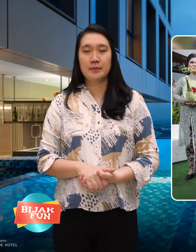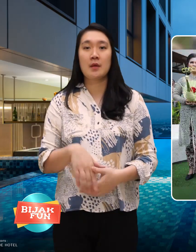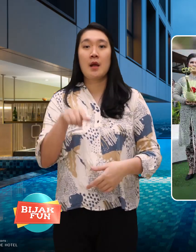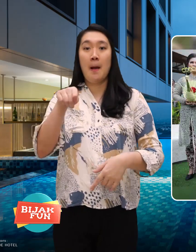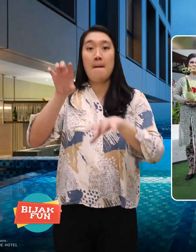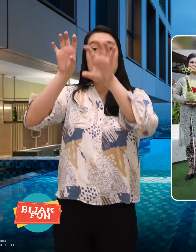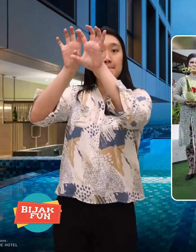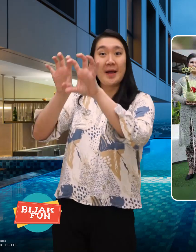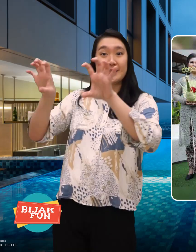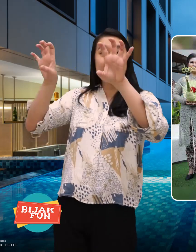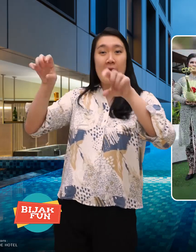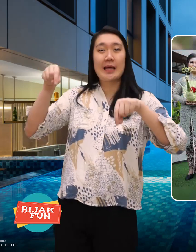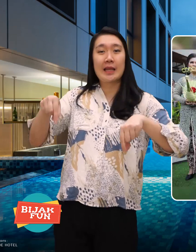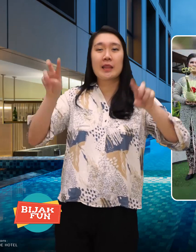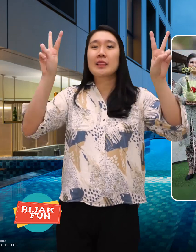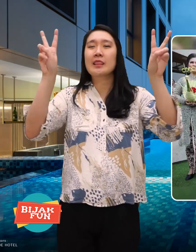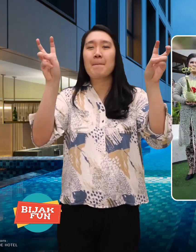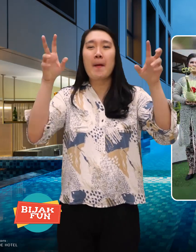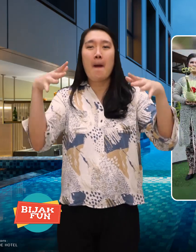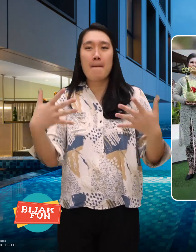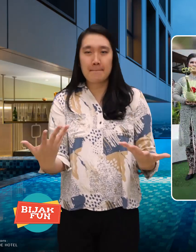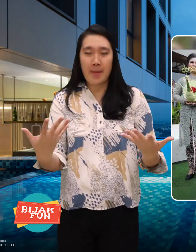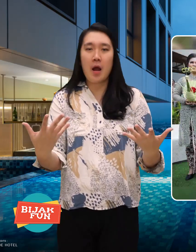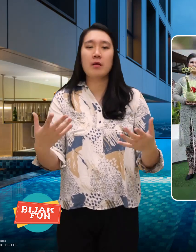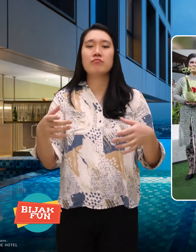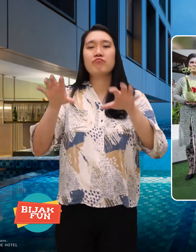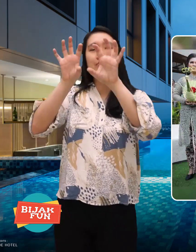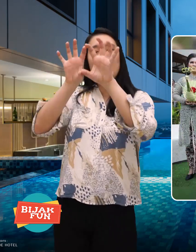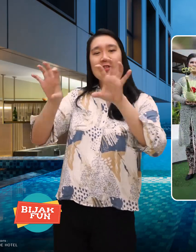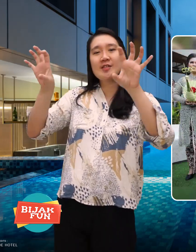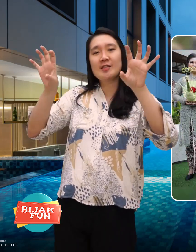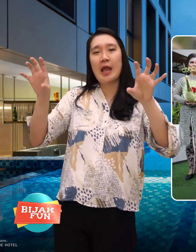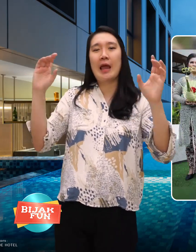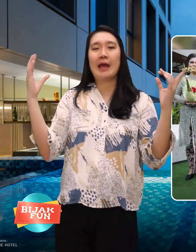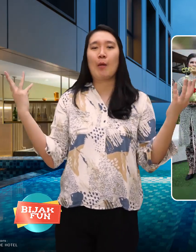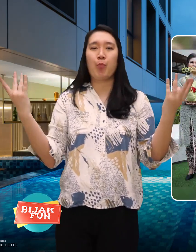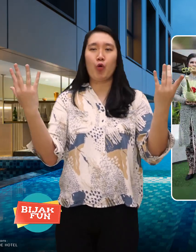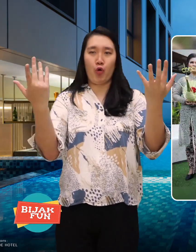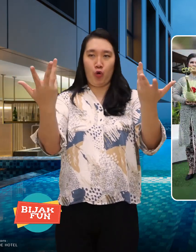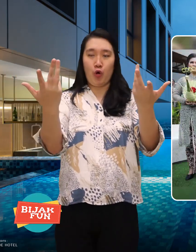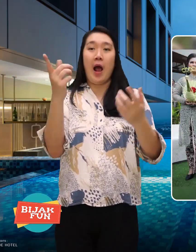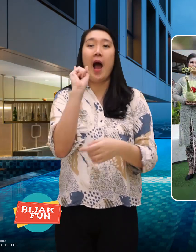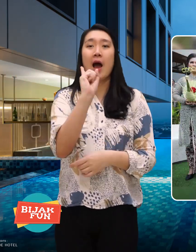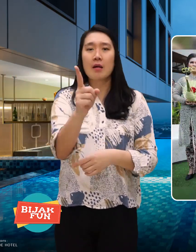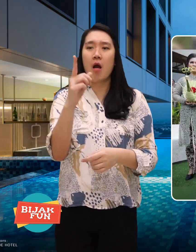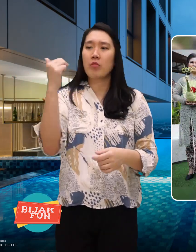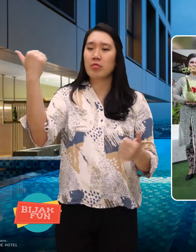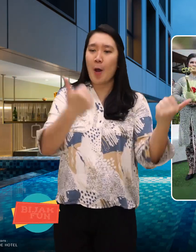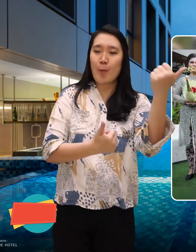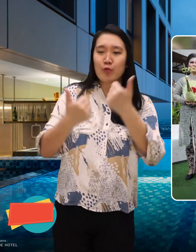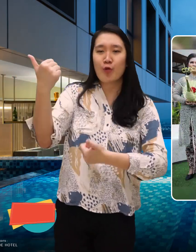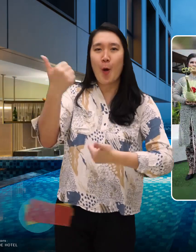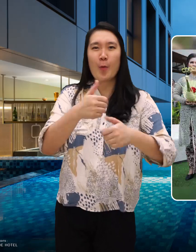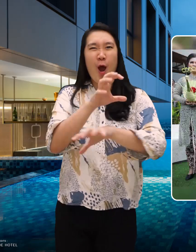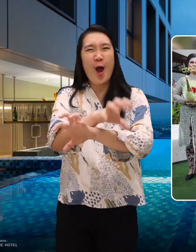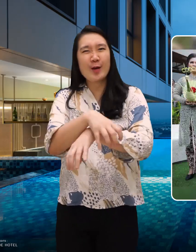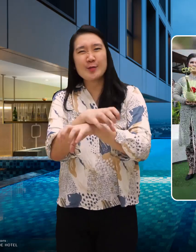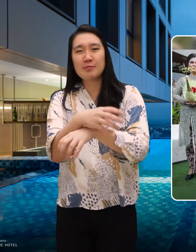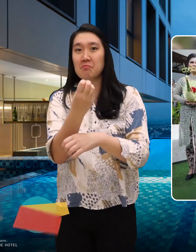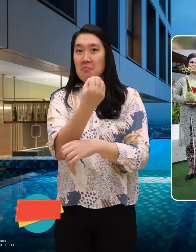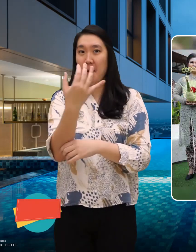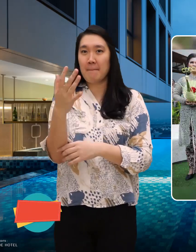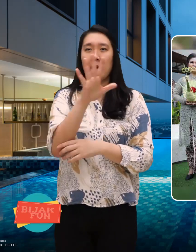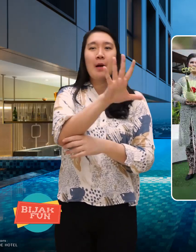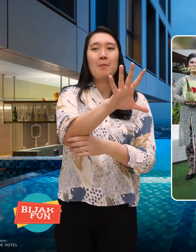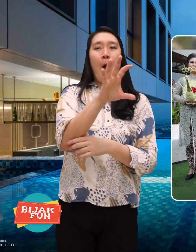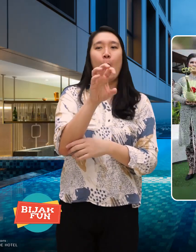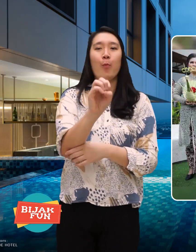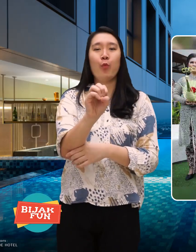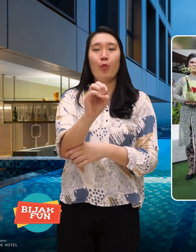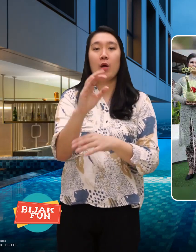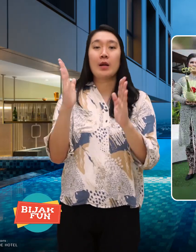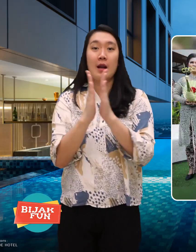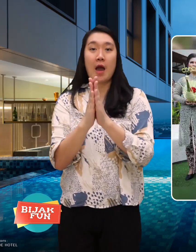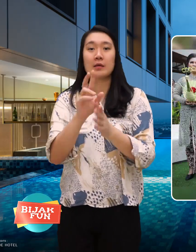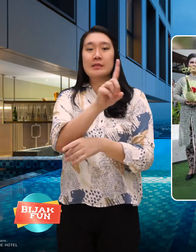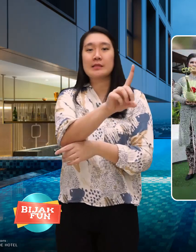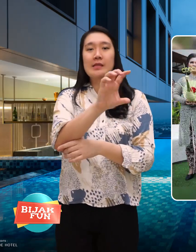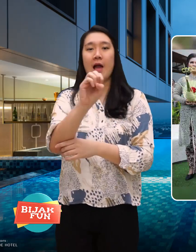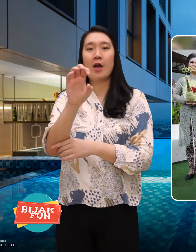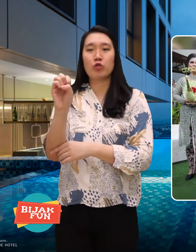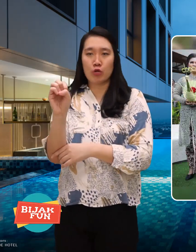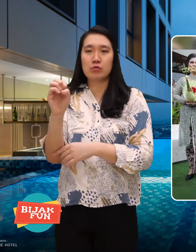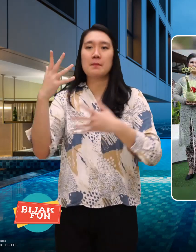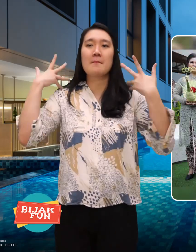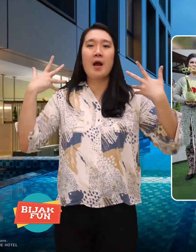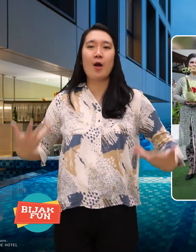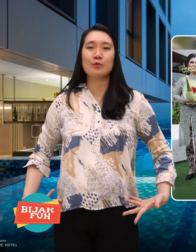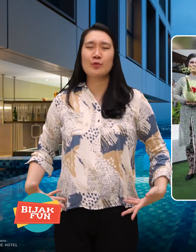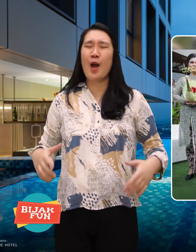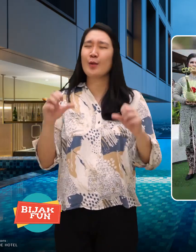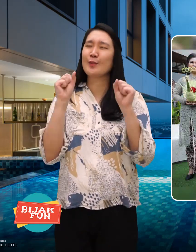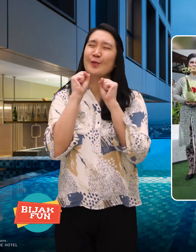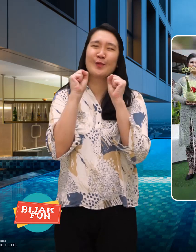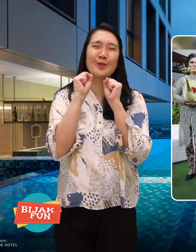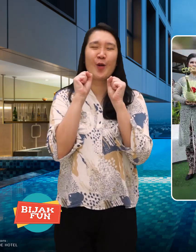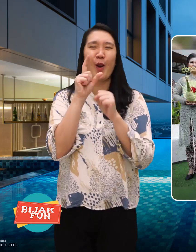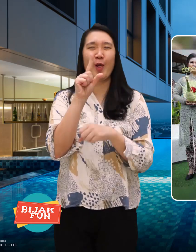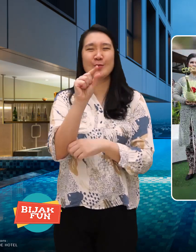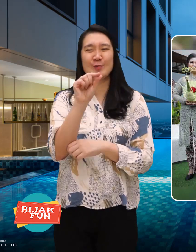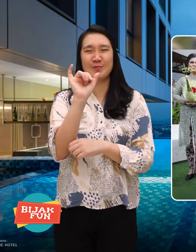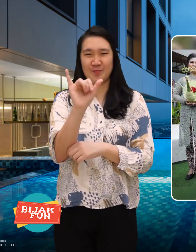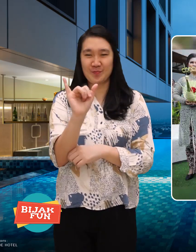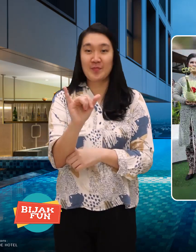Pesta ini tema pesta kebun, ada dihadiri 50 tamu anjing dan 100 tamu manusia, aduh lucu ya!